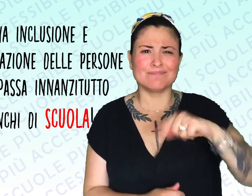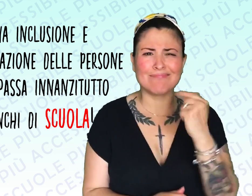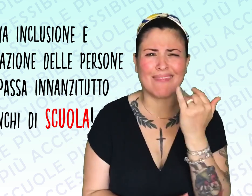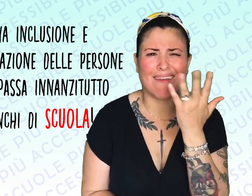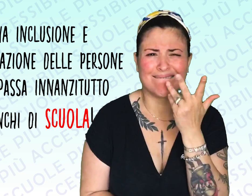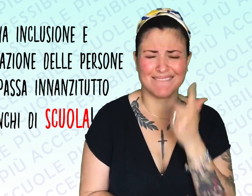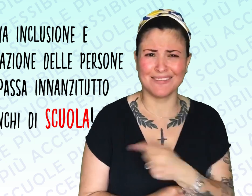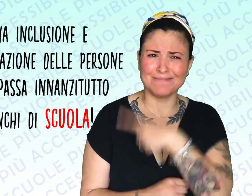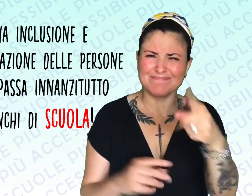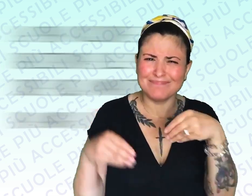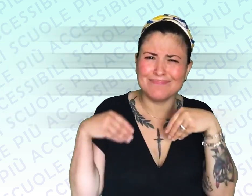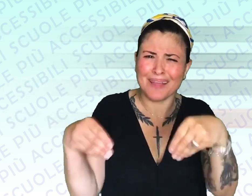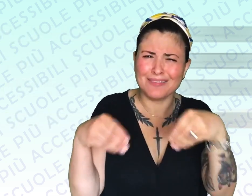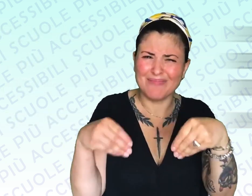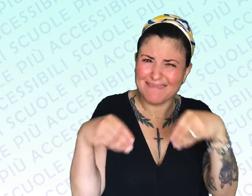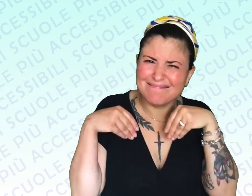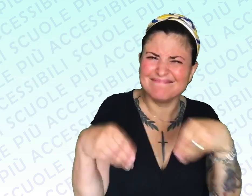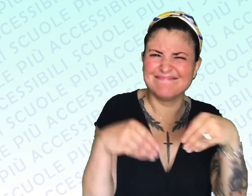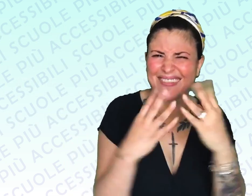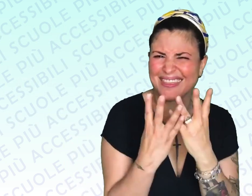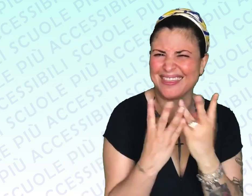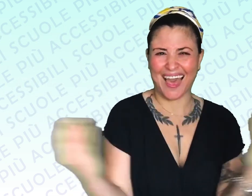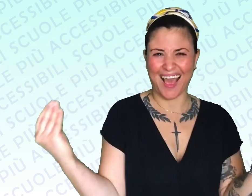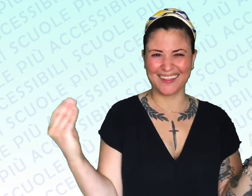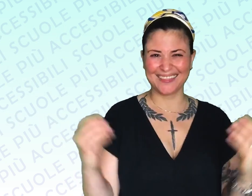È per questo che vi invitiamo a partecipare numerosi.